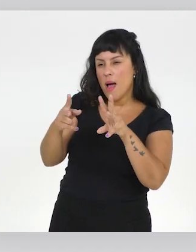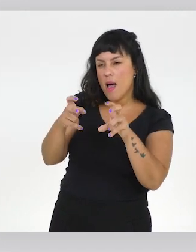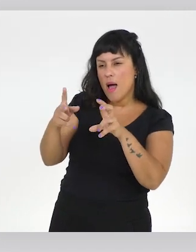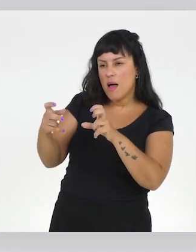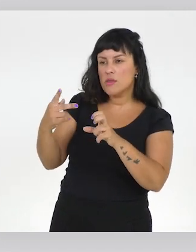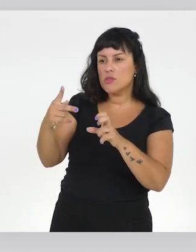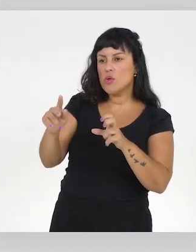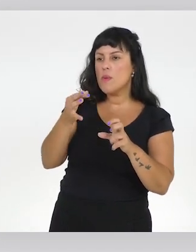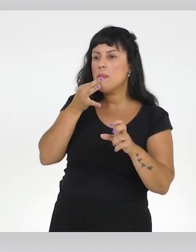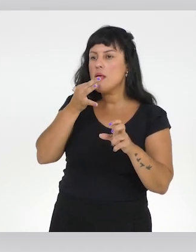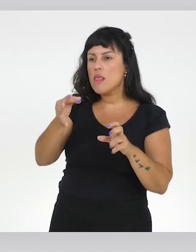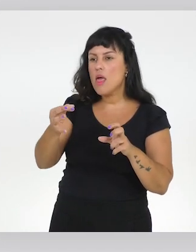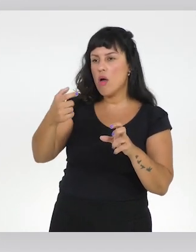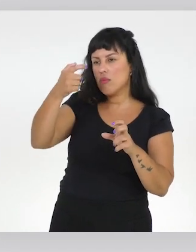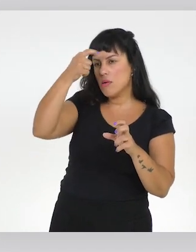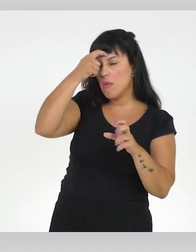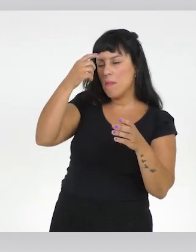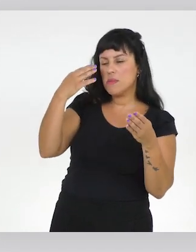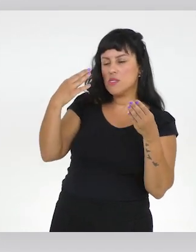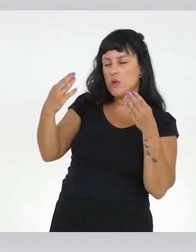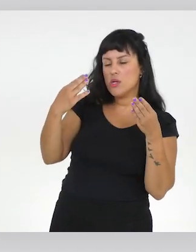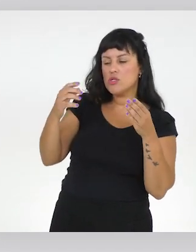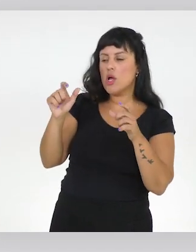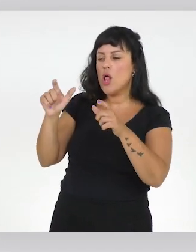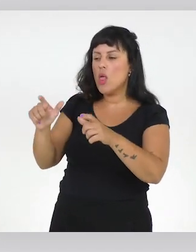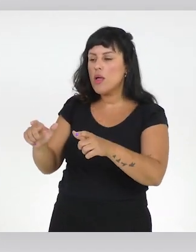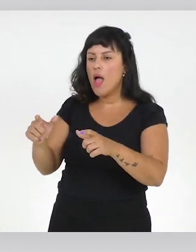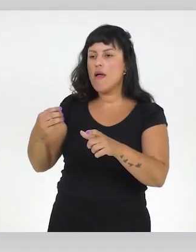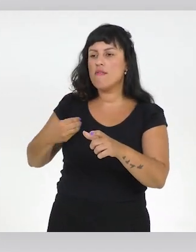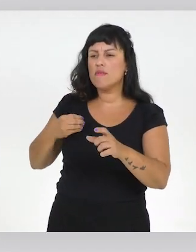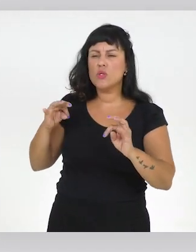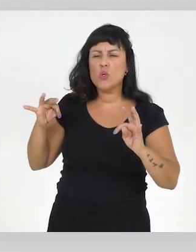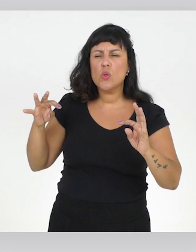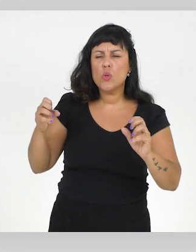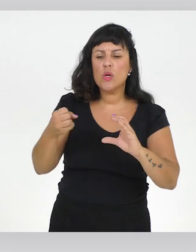e o meio ambiente, mas nós temos técnicas. E essas técnicas,